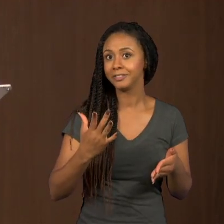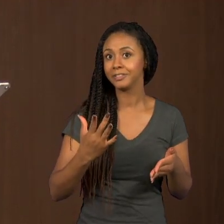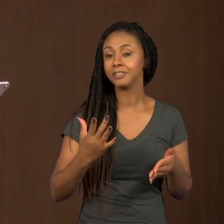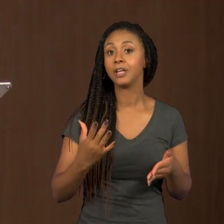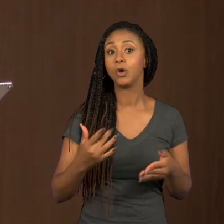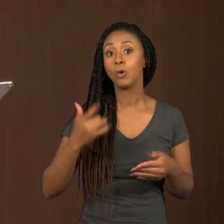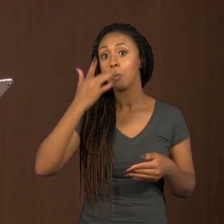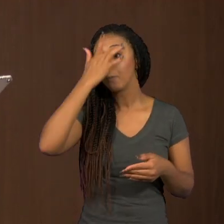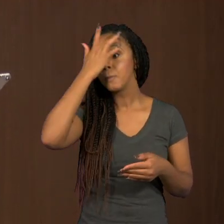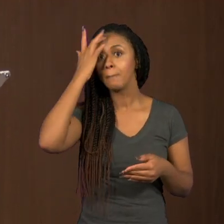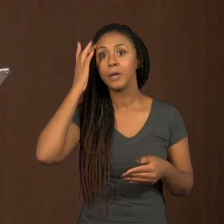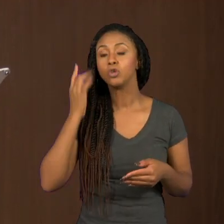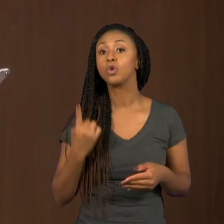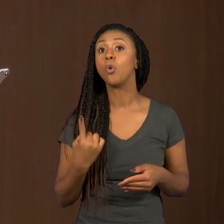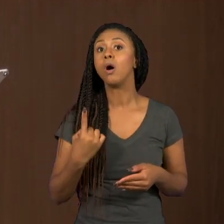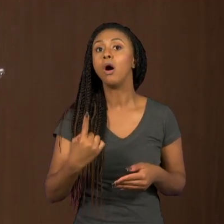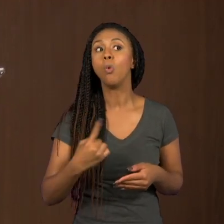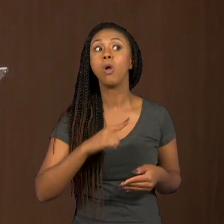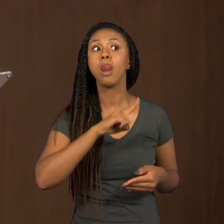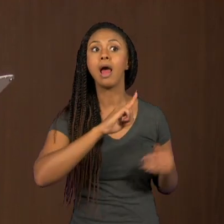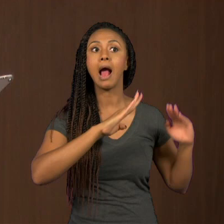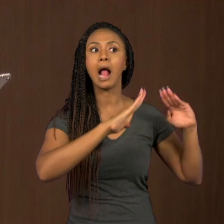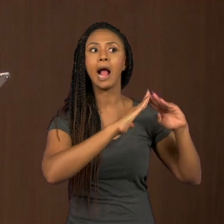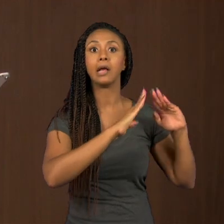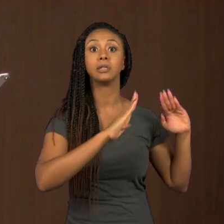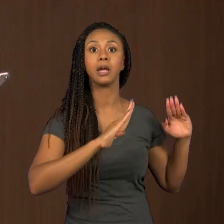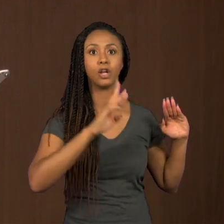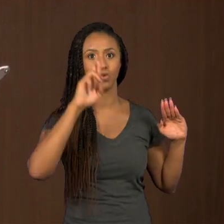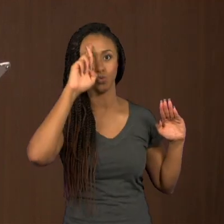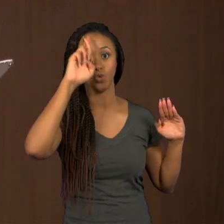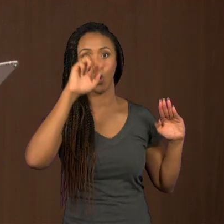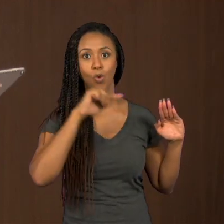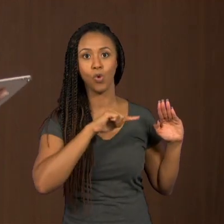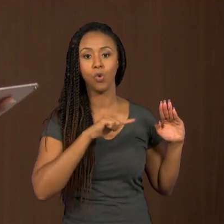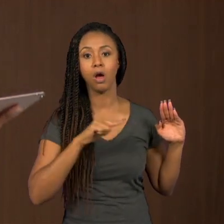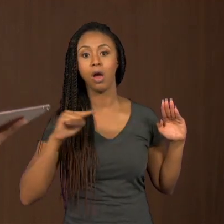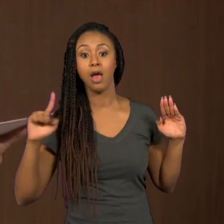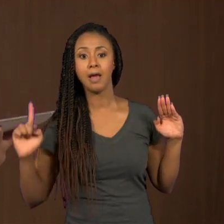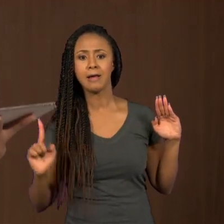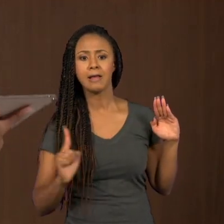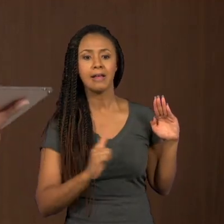GRANDE. CONTAR O QUE? QUE UM FILHO-ENGENHO, UM